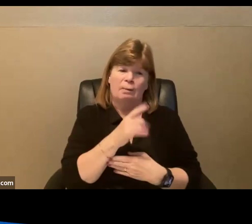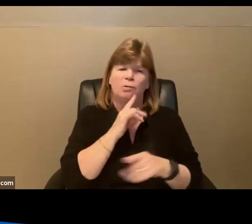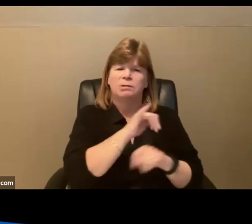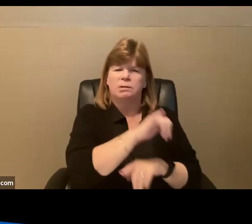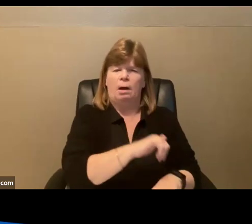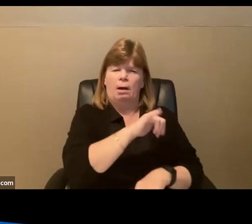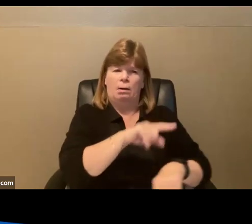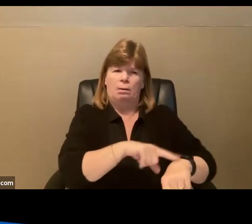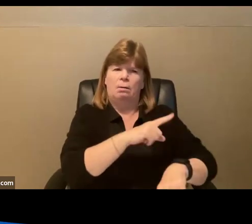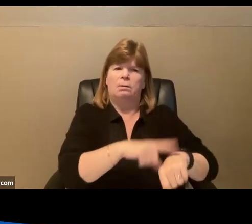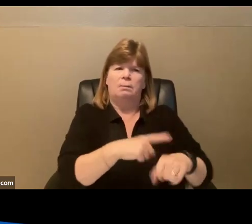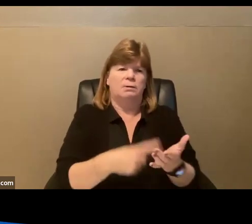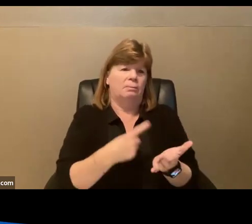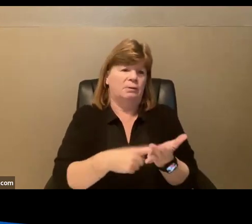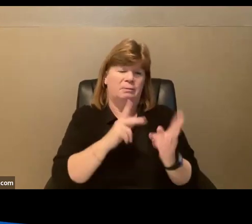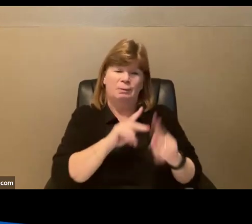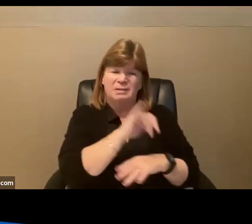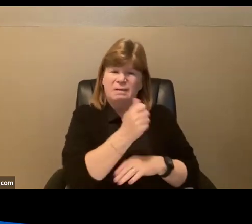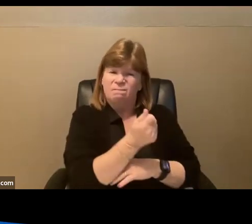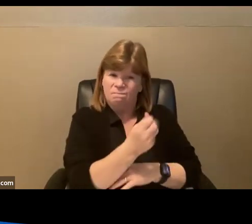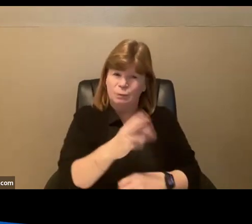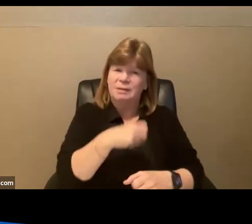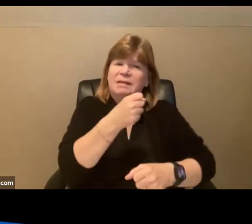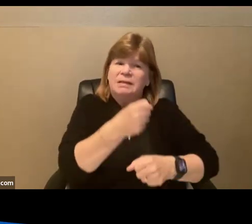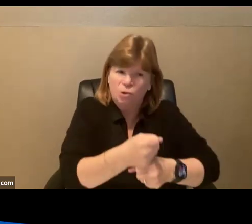A veces la gente se quedaba un par de años en el hospital de rehabilitación,